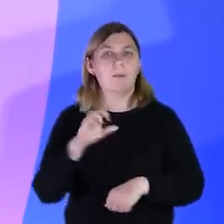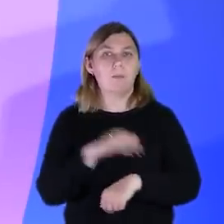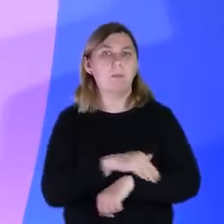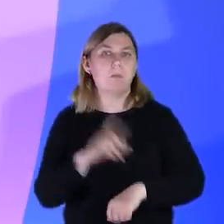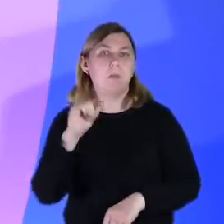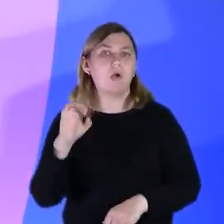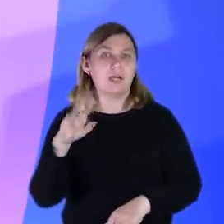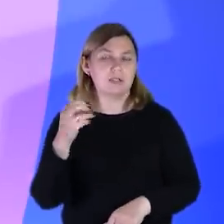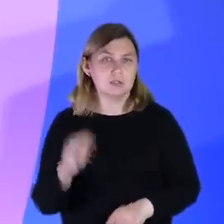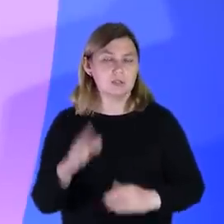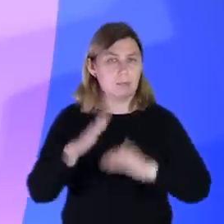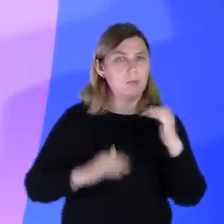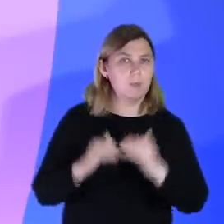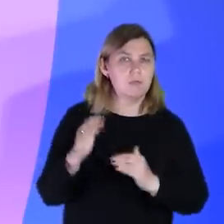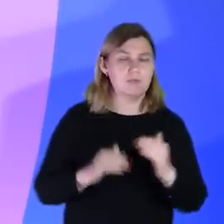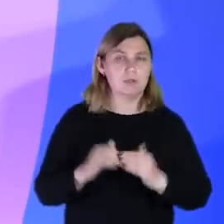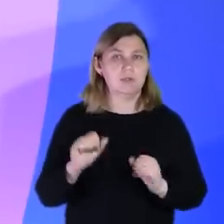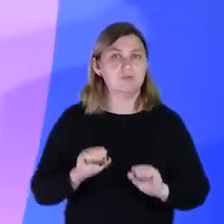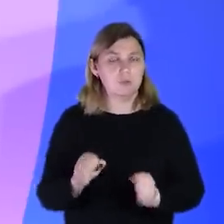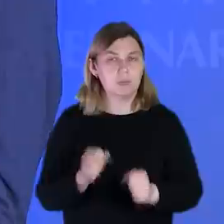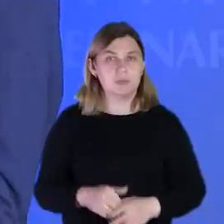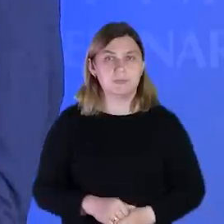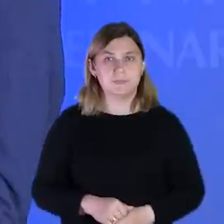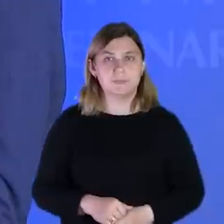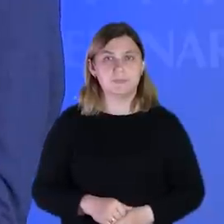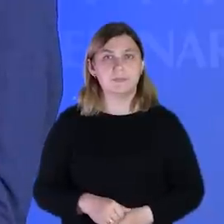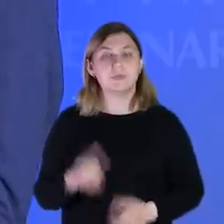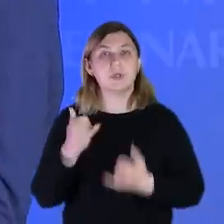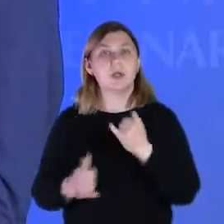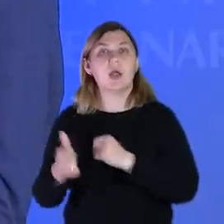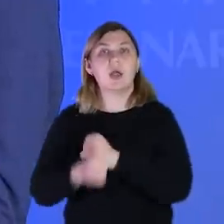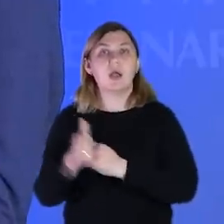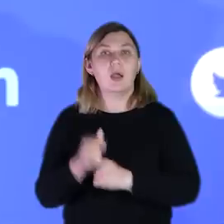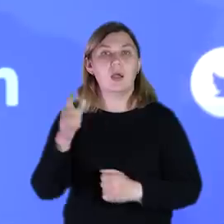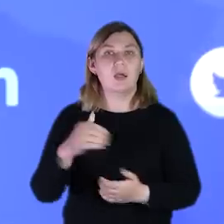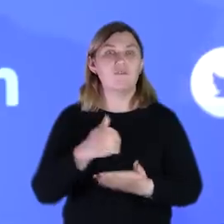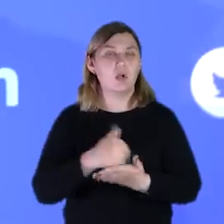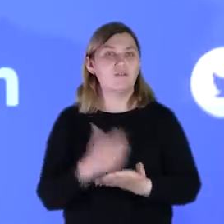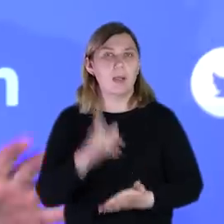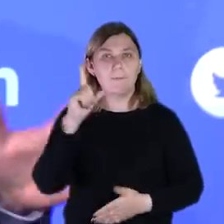na jego kształtowanie i funkcjonowanie. -Jeśli chodzi o województwo poleskie,